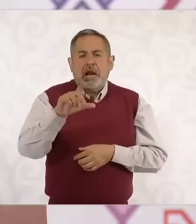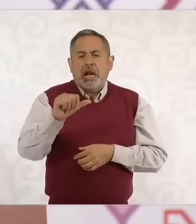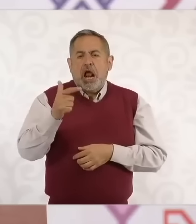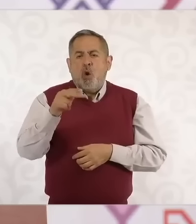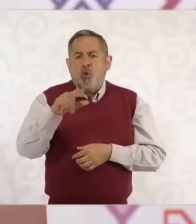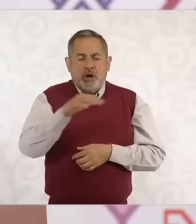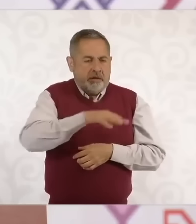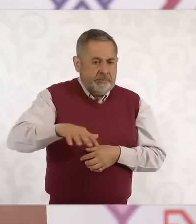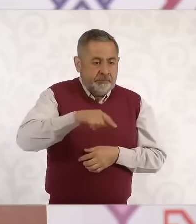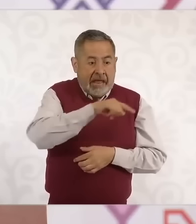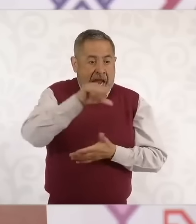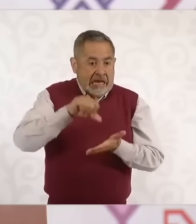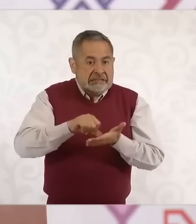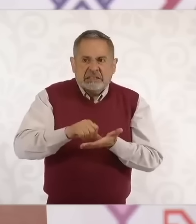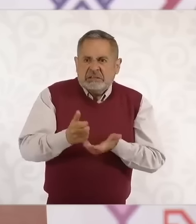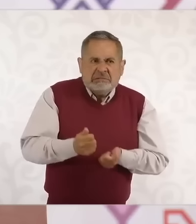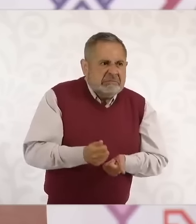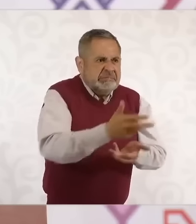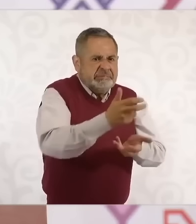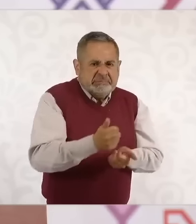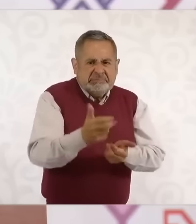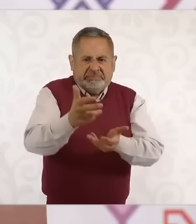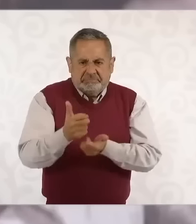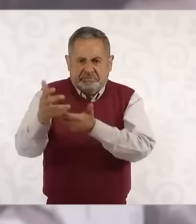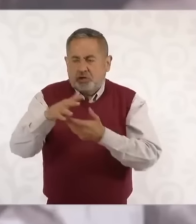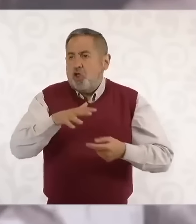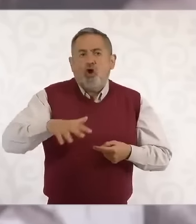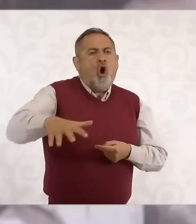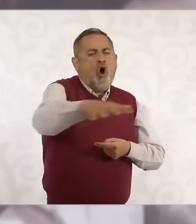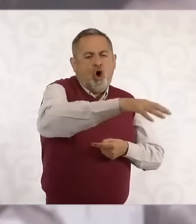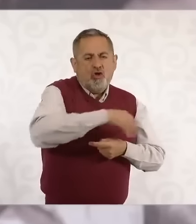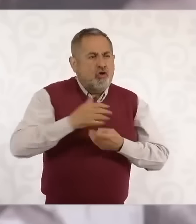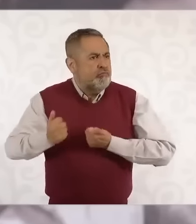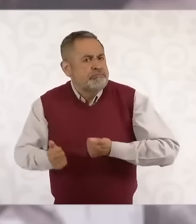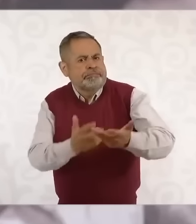distribución y hacemos esa cobertura atendiendo toda la región hoy día. Producción en el corto